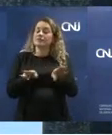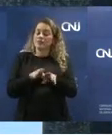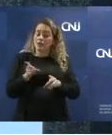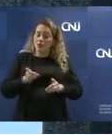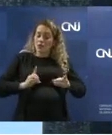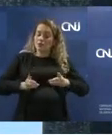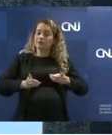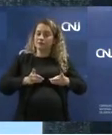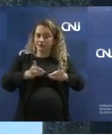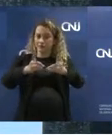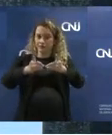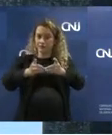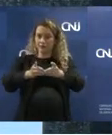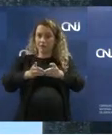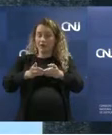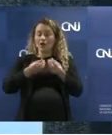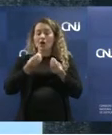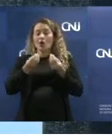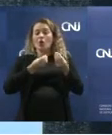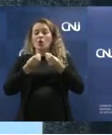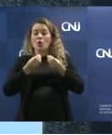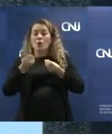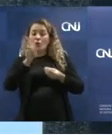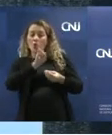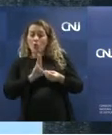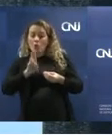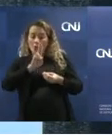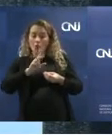pressupõe o uso do certificado digital e a adoção